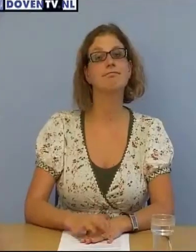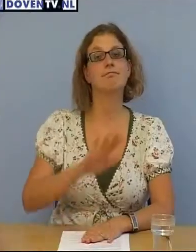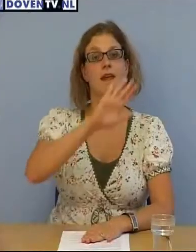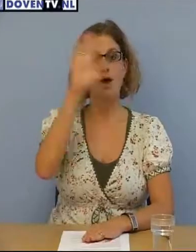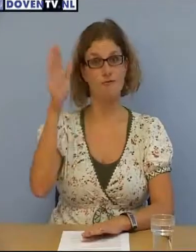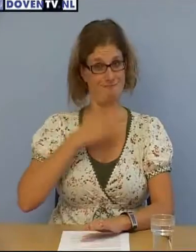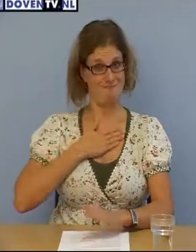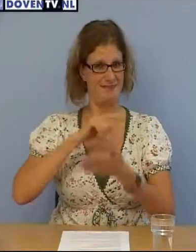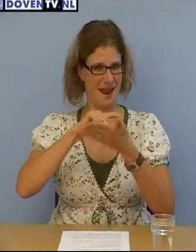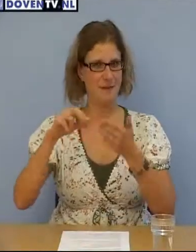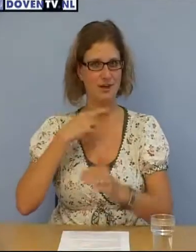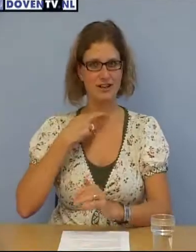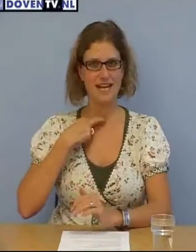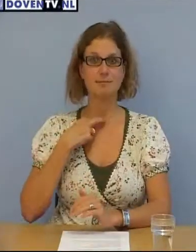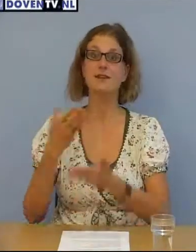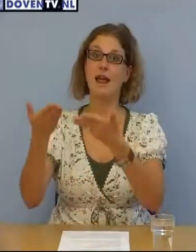Hallo, mijn naam is Renee Marijnissen.